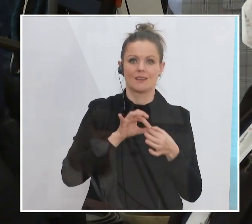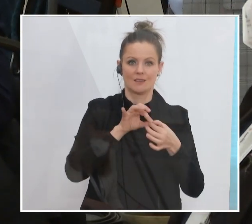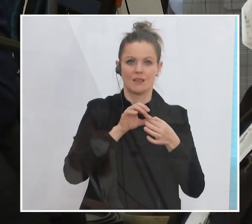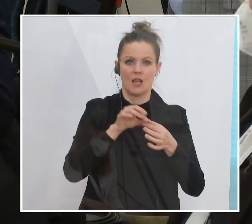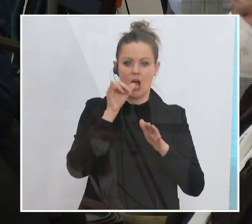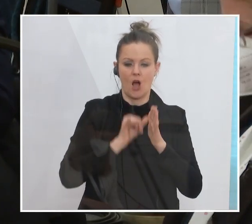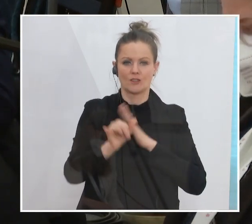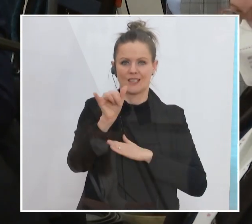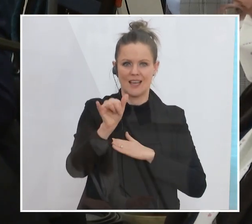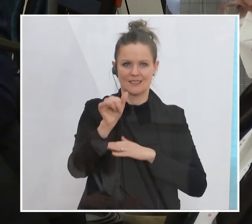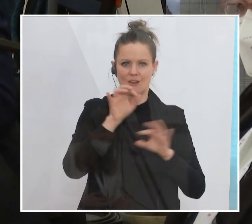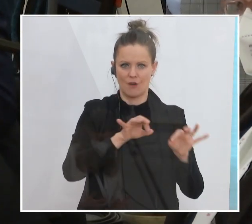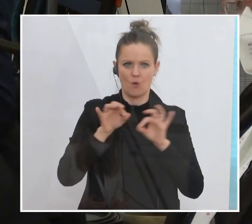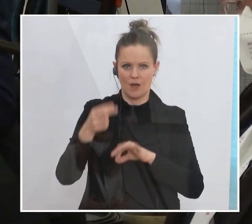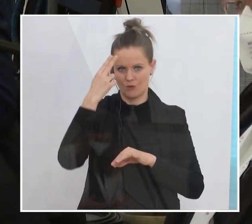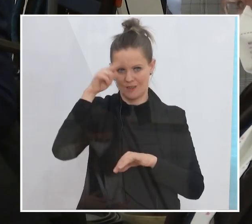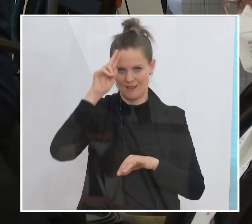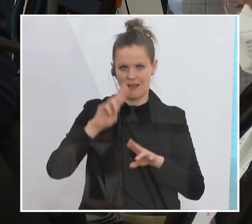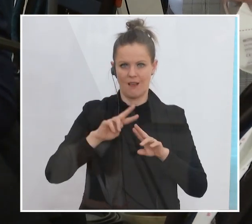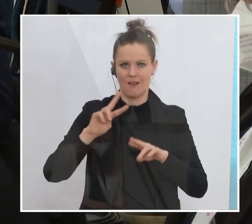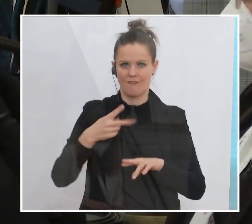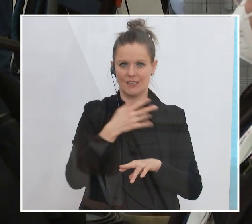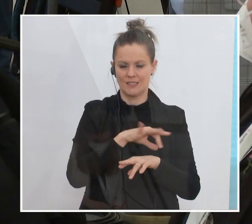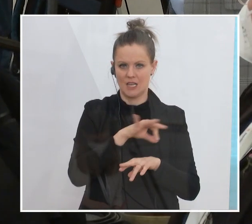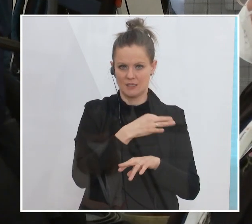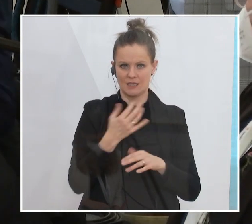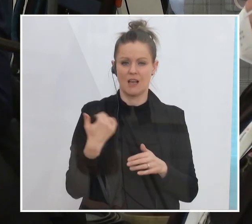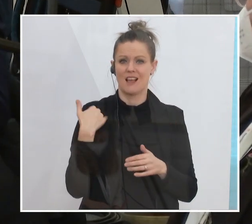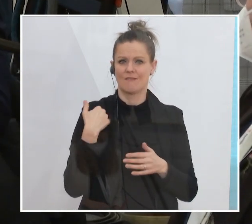vielleicht an den Herrn Vizekanzler. Jetzt hat es Aufregung gegeben. Wiener Neustadt